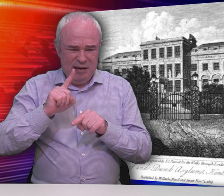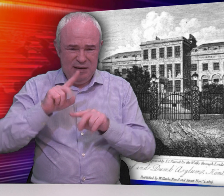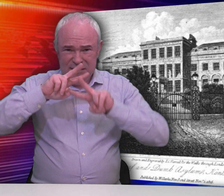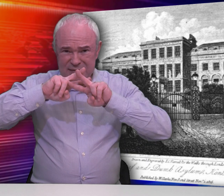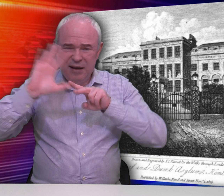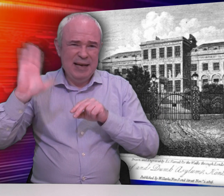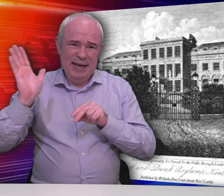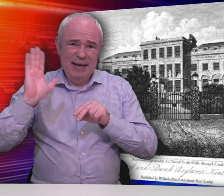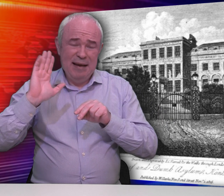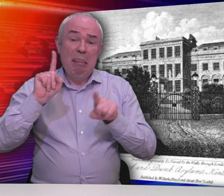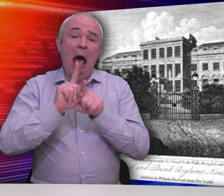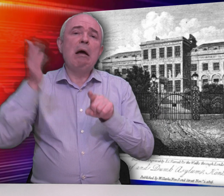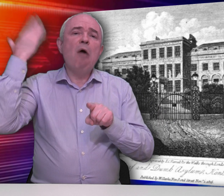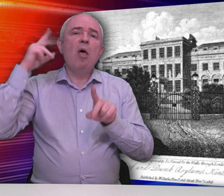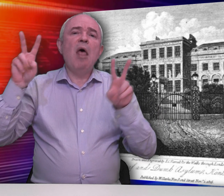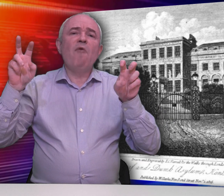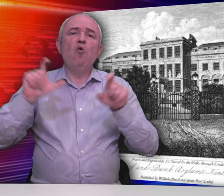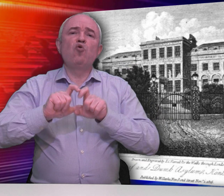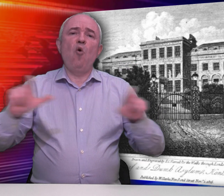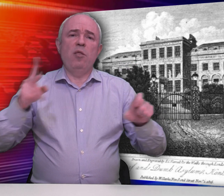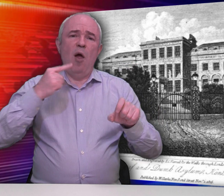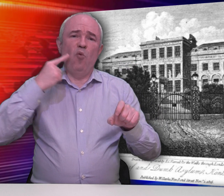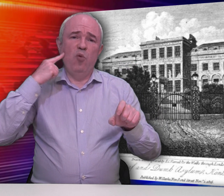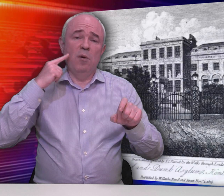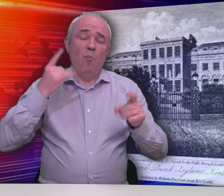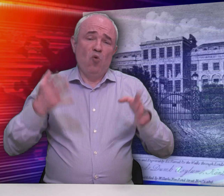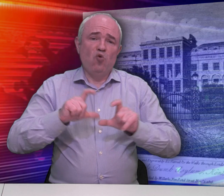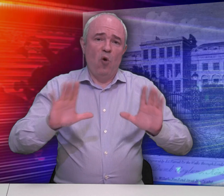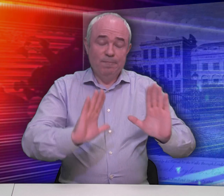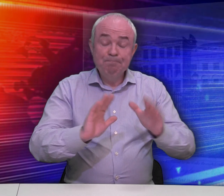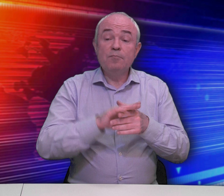Странное название, но так ранее называлась школа для глухих.